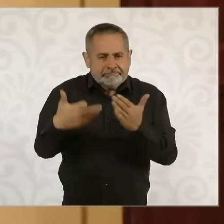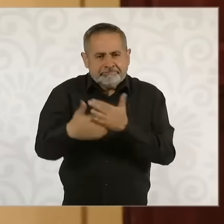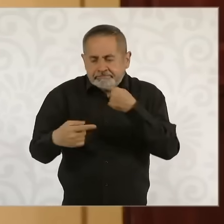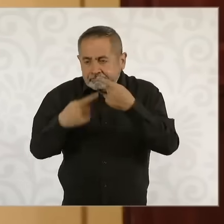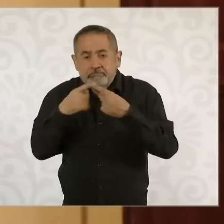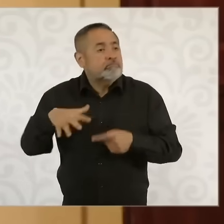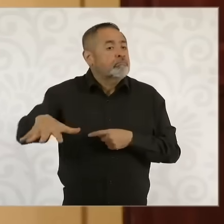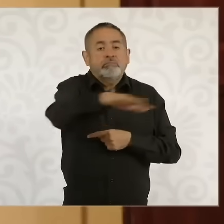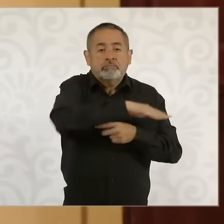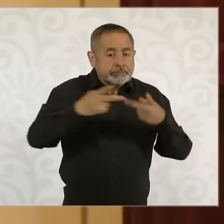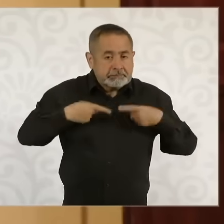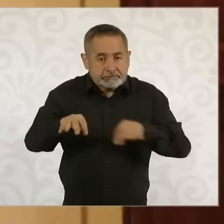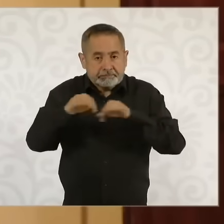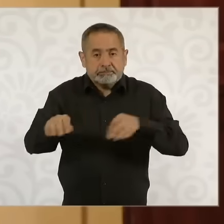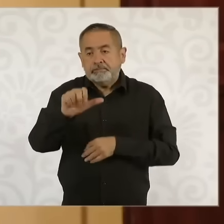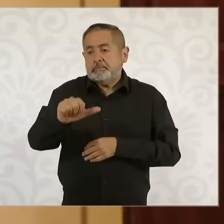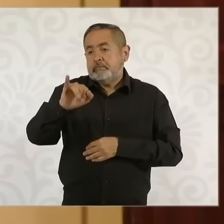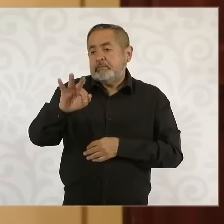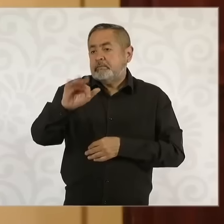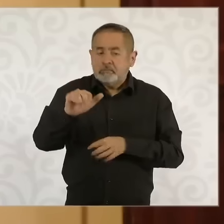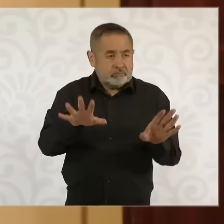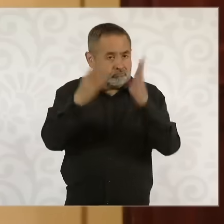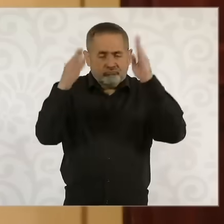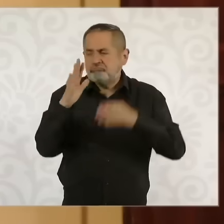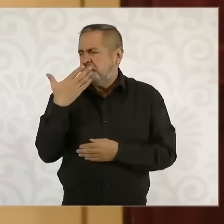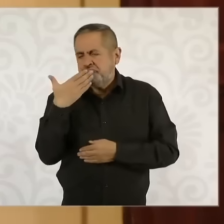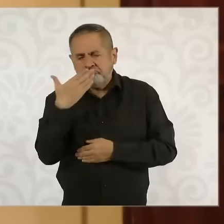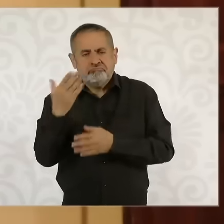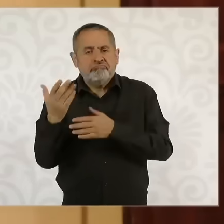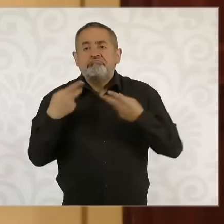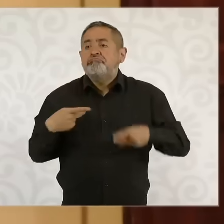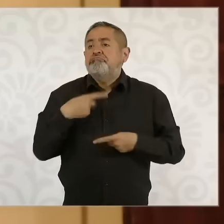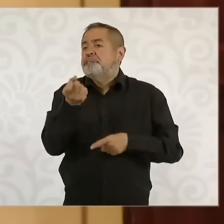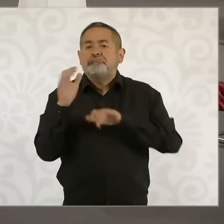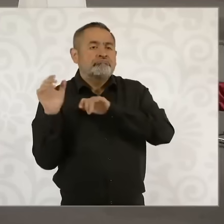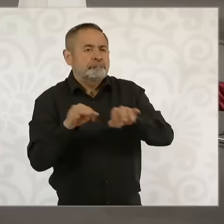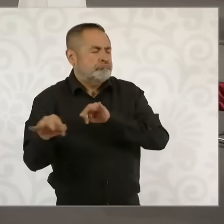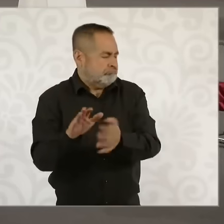el AIFA conseguimos a través de la percepción de nuestros usuarios y pasajeros. La que sigue, por